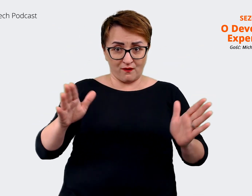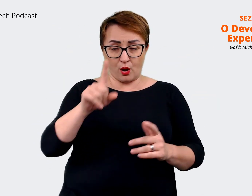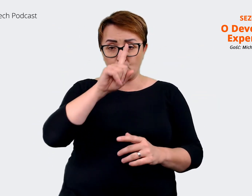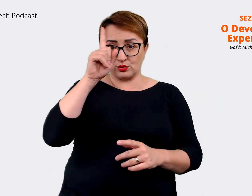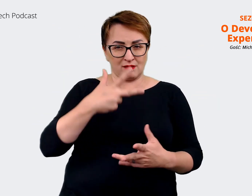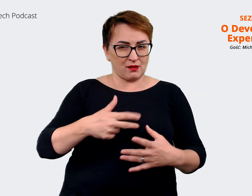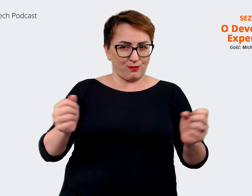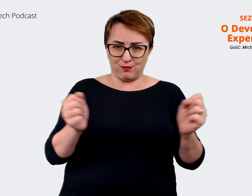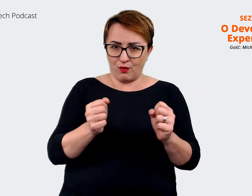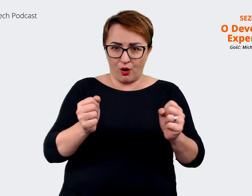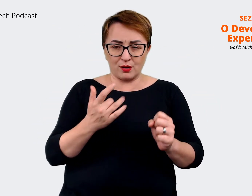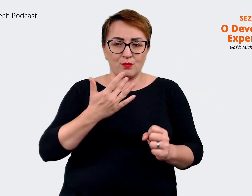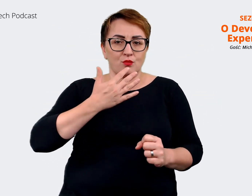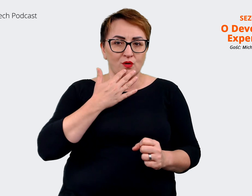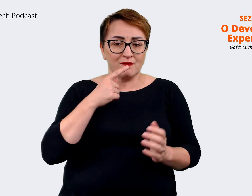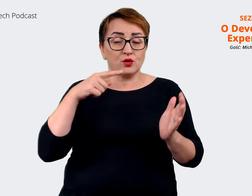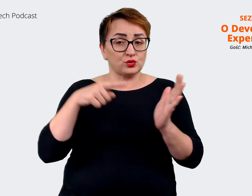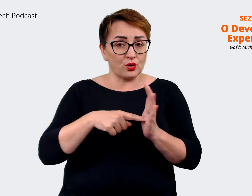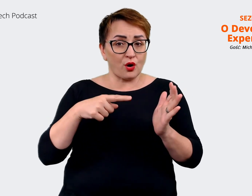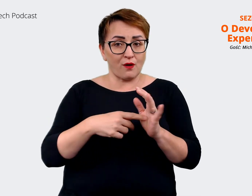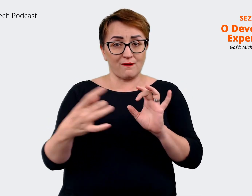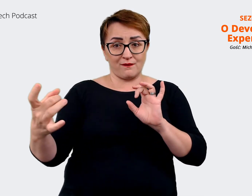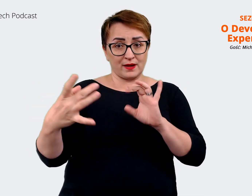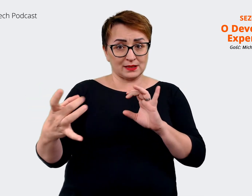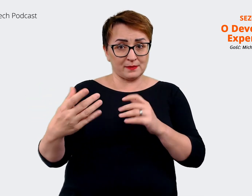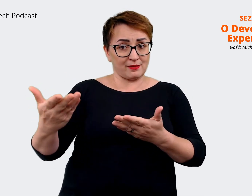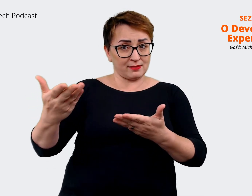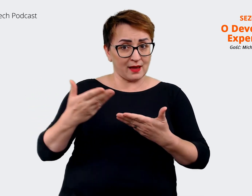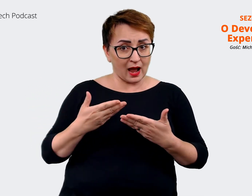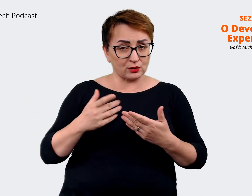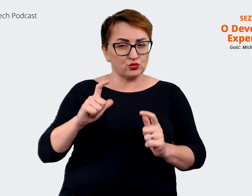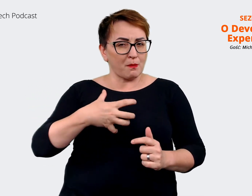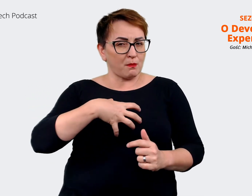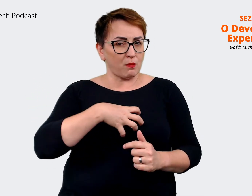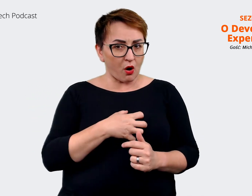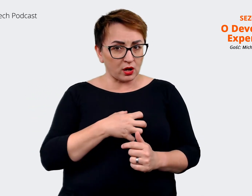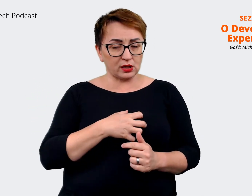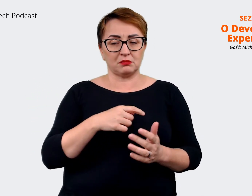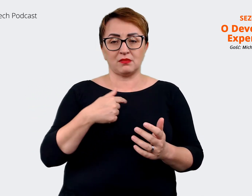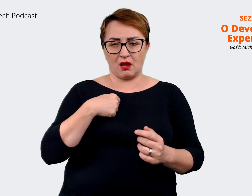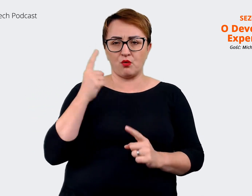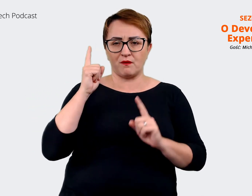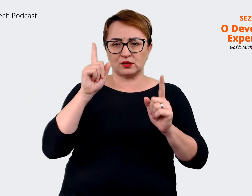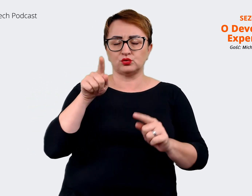tego feedbacku, tego, co boli. To moim zdaniem jest jeden z najważniejszych aspektów w firmie.